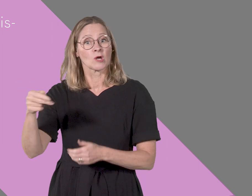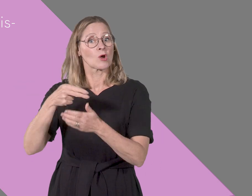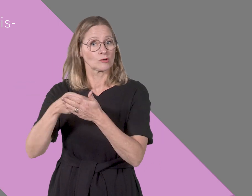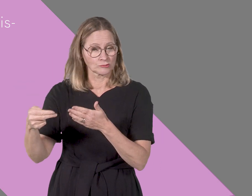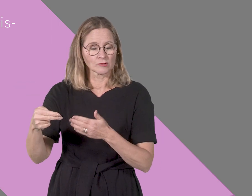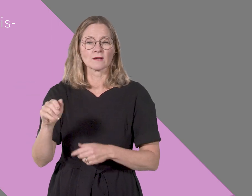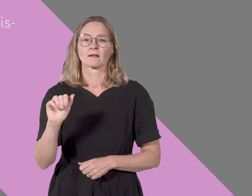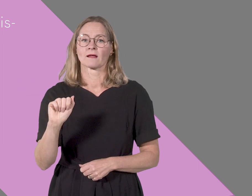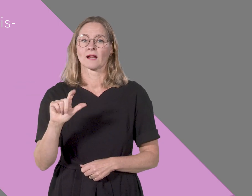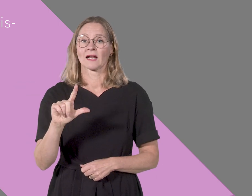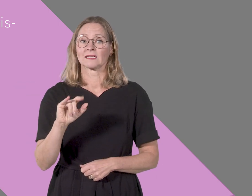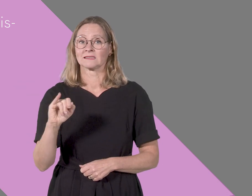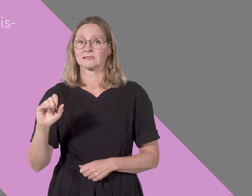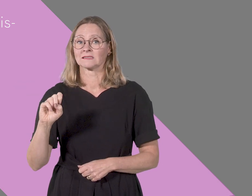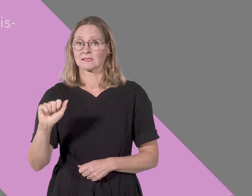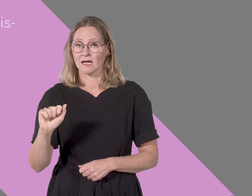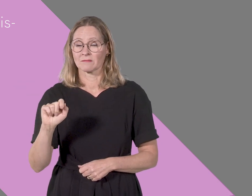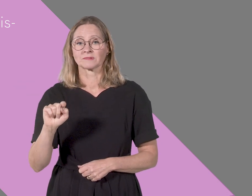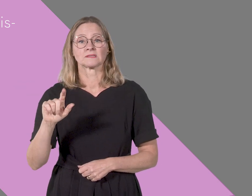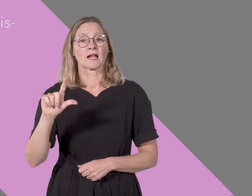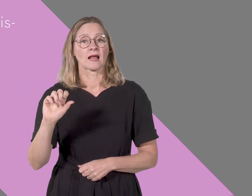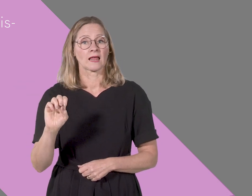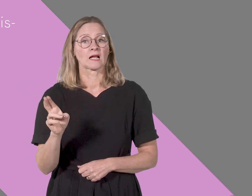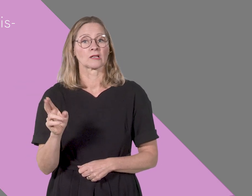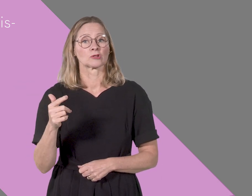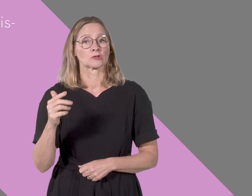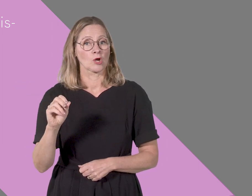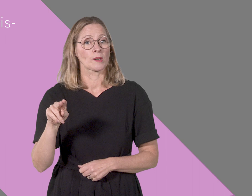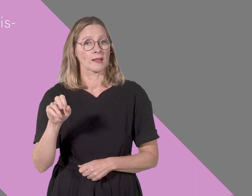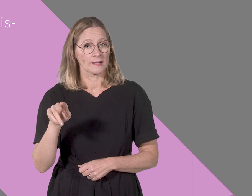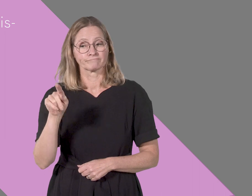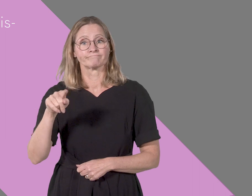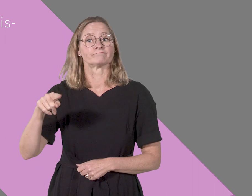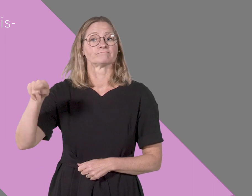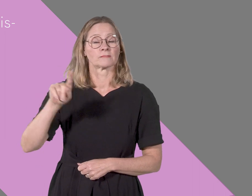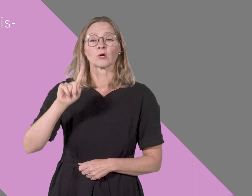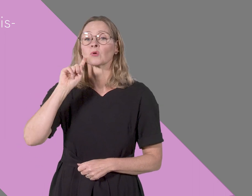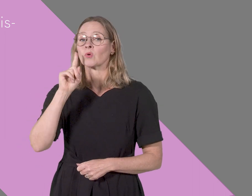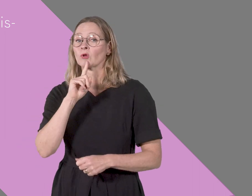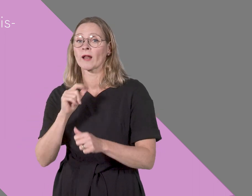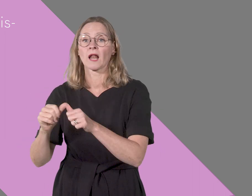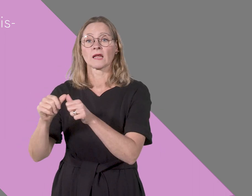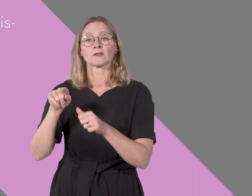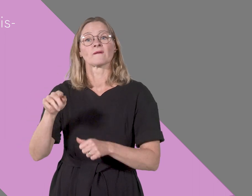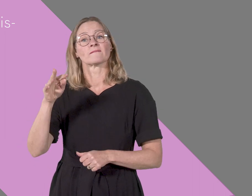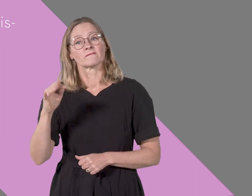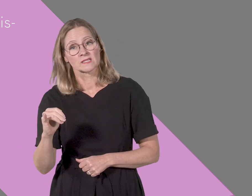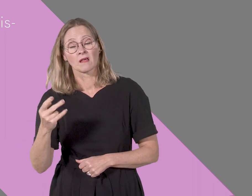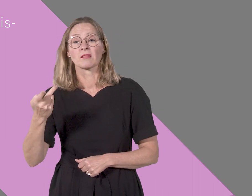osoitteeseen aliisa.lehtonen@kuurojenliitto.fi -